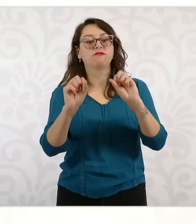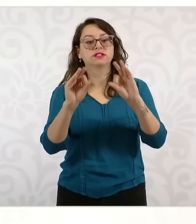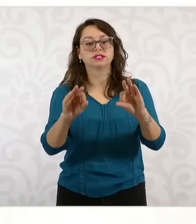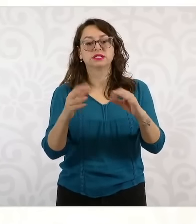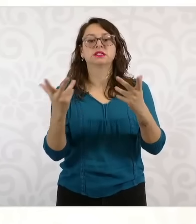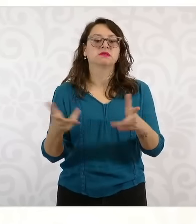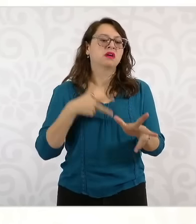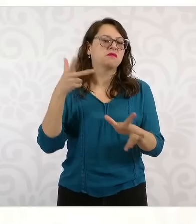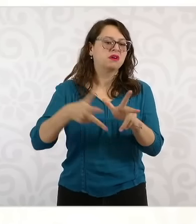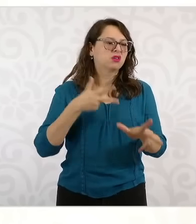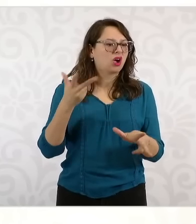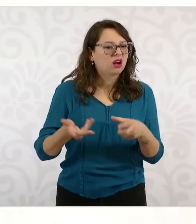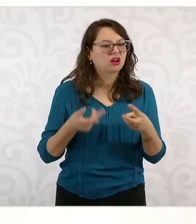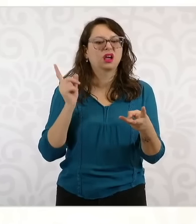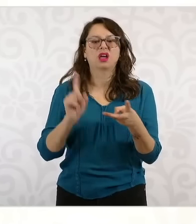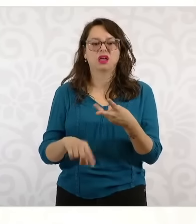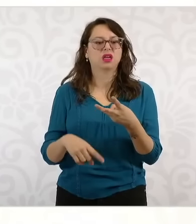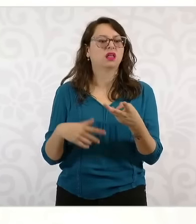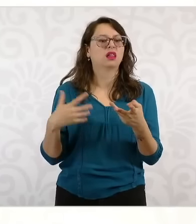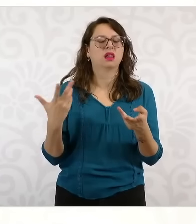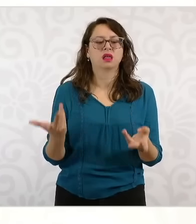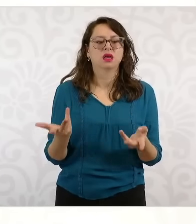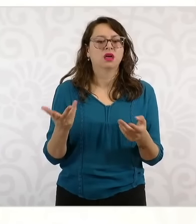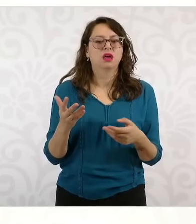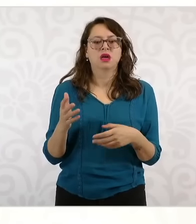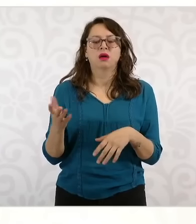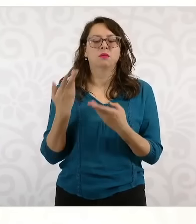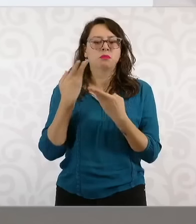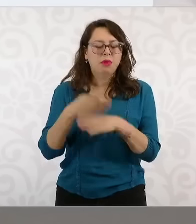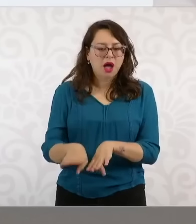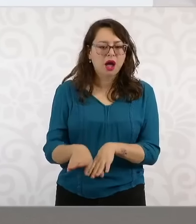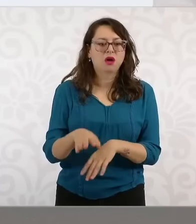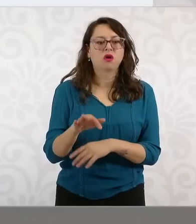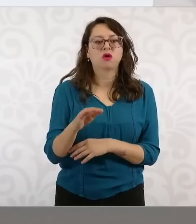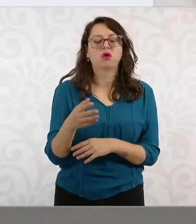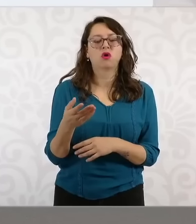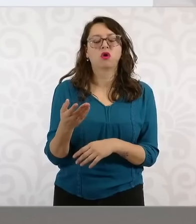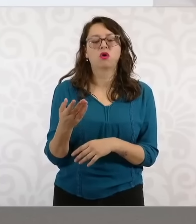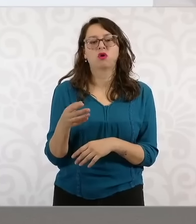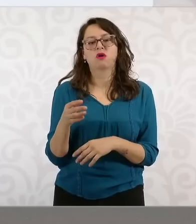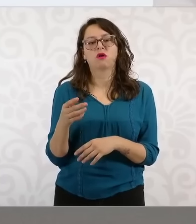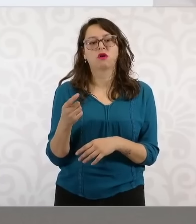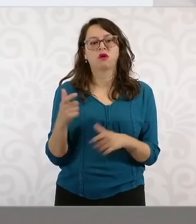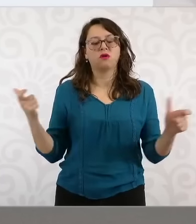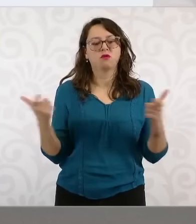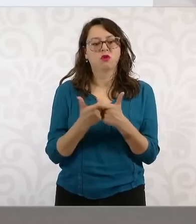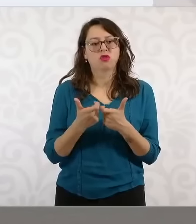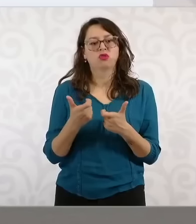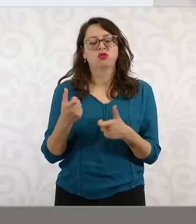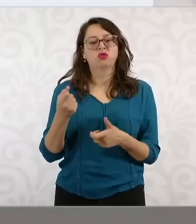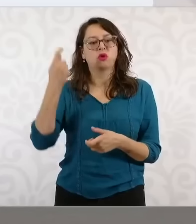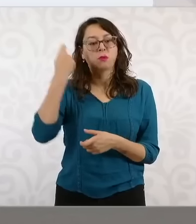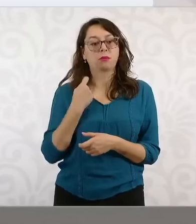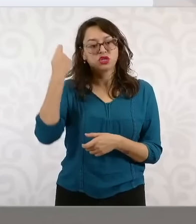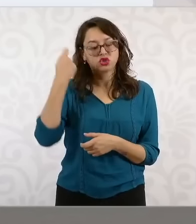ferrocarriles nacionales, de FOPESIBAN, que es el Fondo de Pensiones para los eh beneficiarios